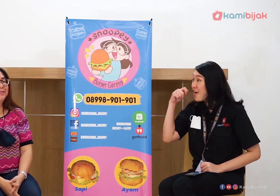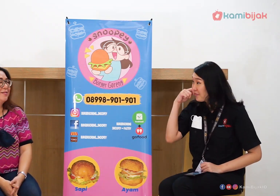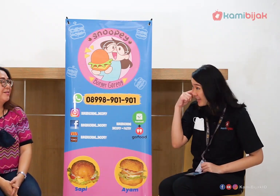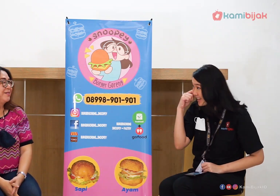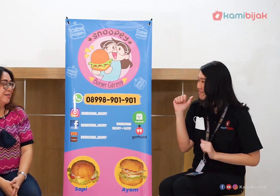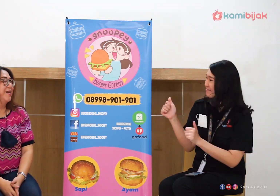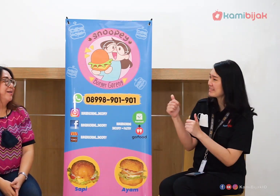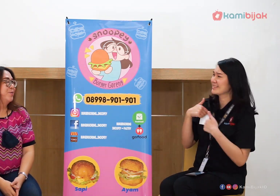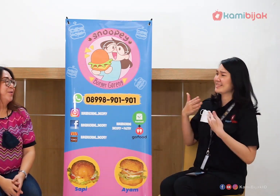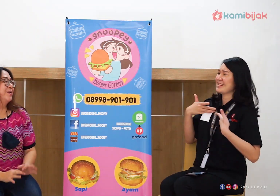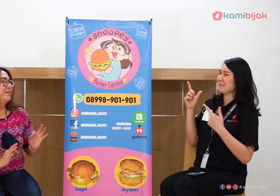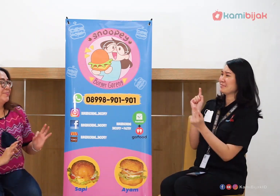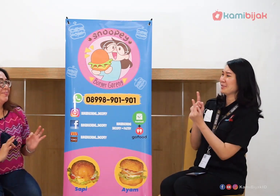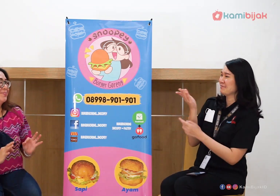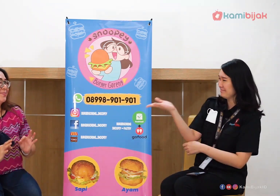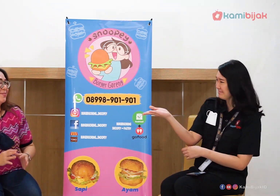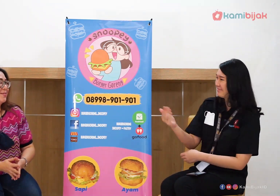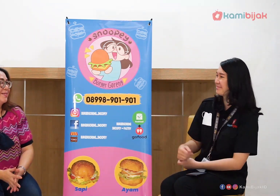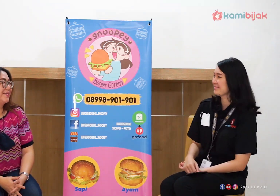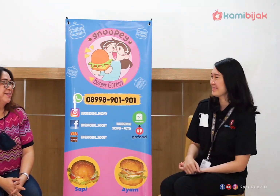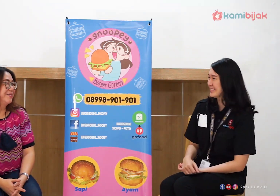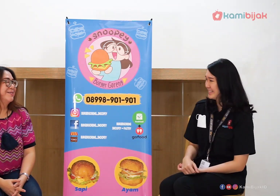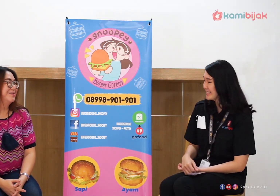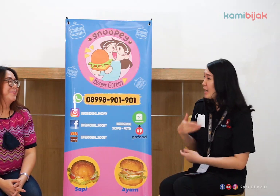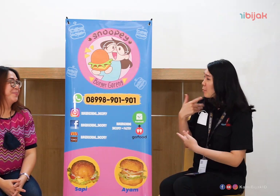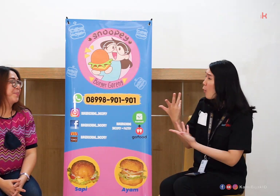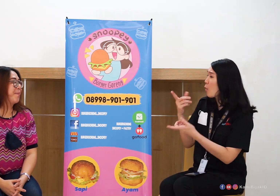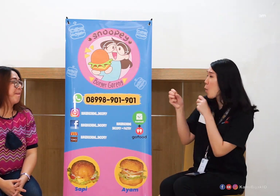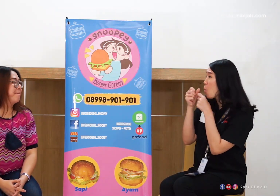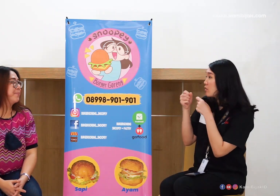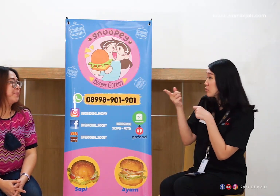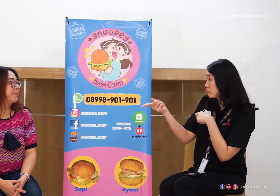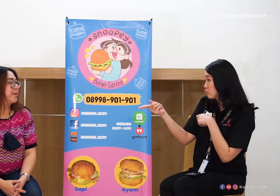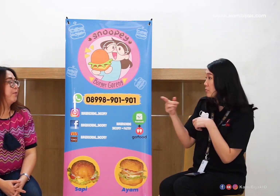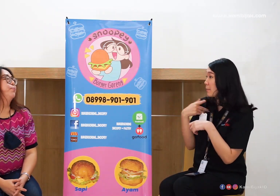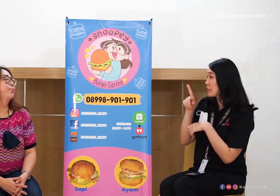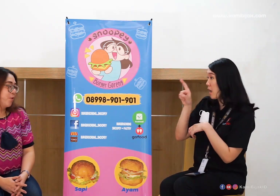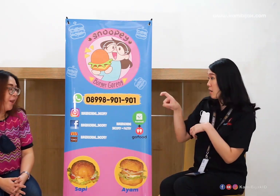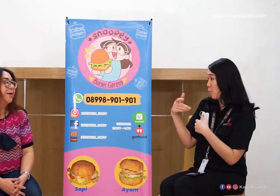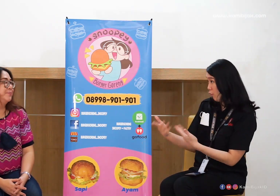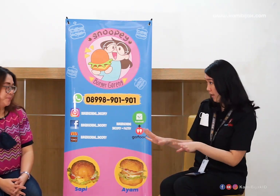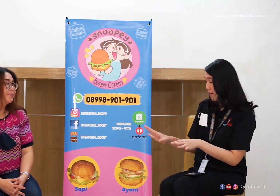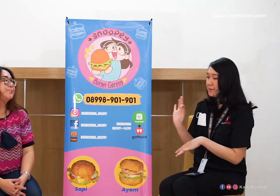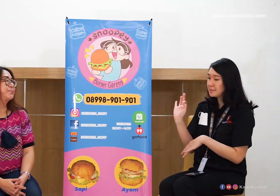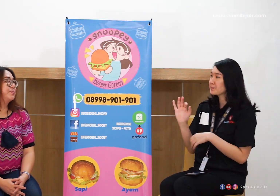Sofi, senang bertemu dengan Anda. Bolehkah saya mewawancarai Anda? Iya boleh.